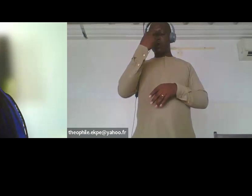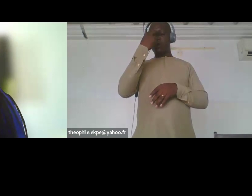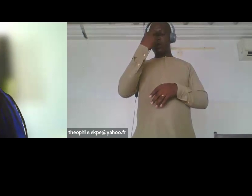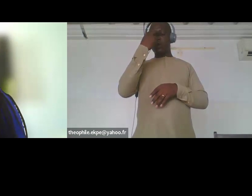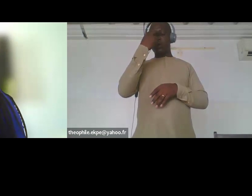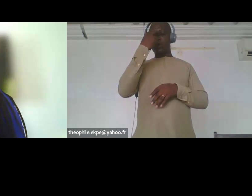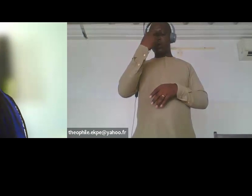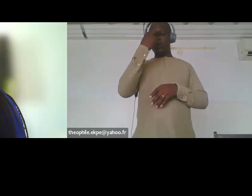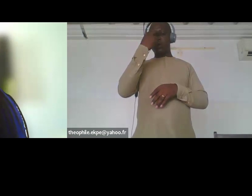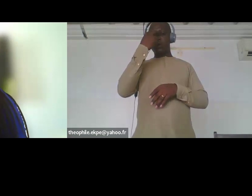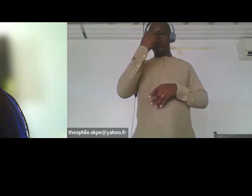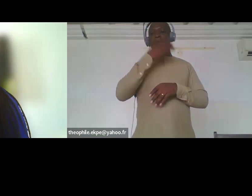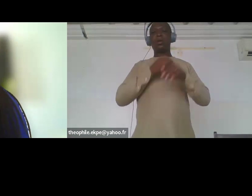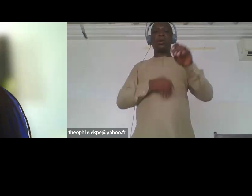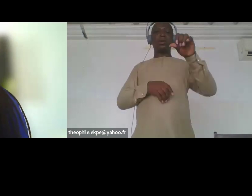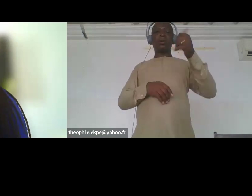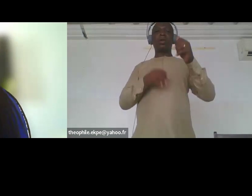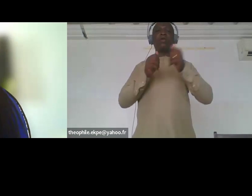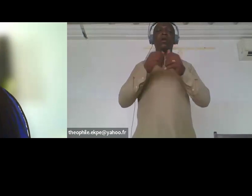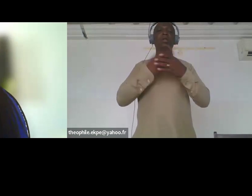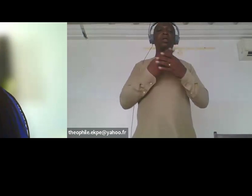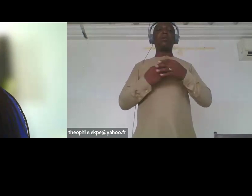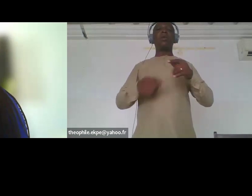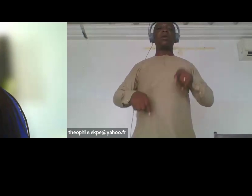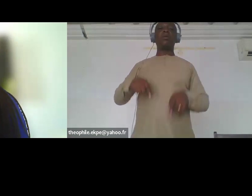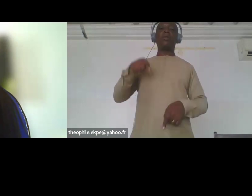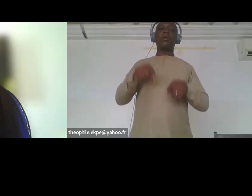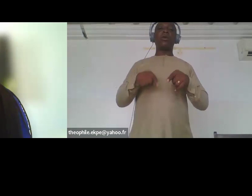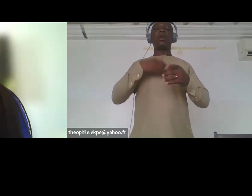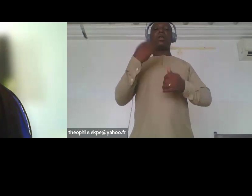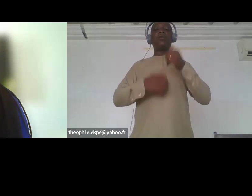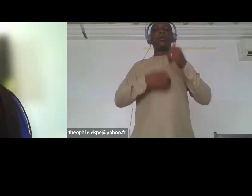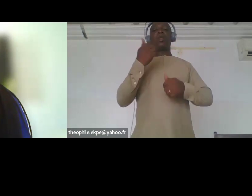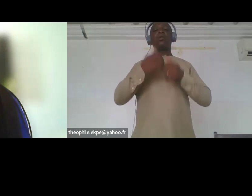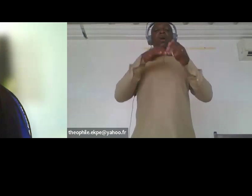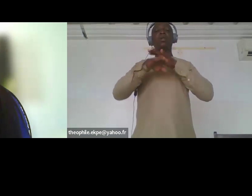et d'autres avec les handicapés moteurs ont des difficultés pour accéder à